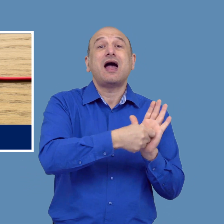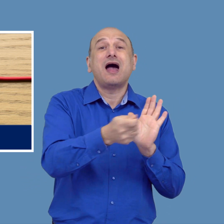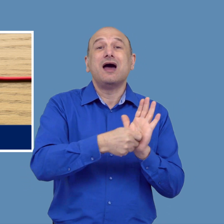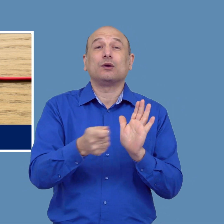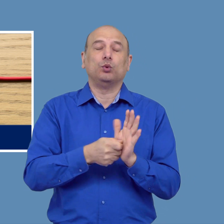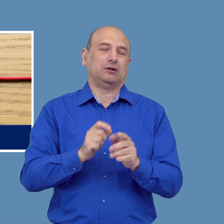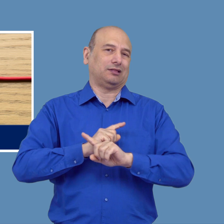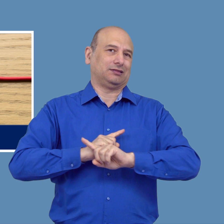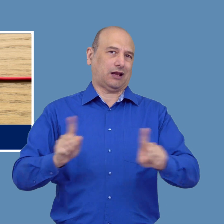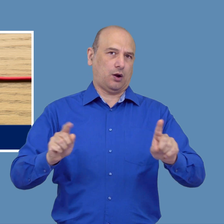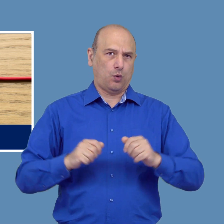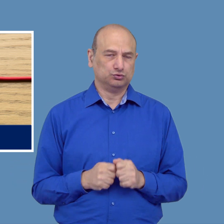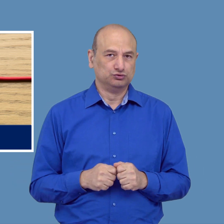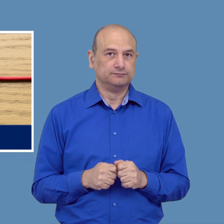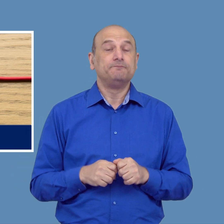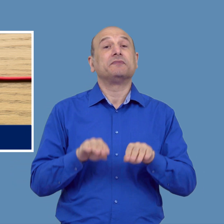megtiltotta további forgalmazásukat.